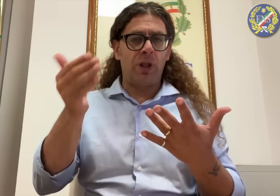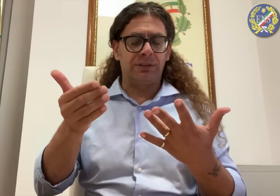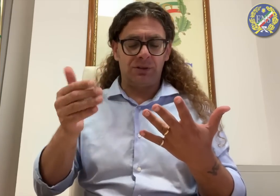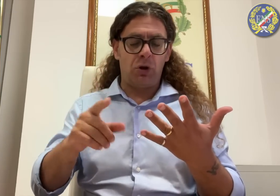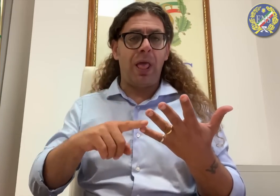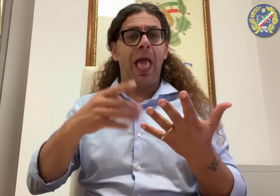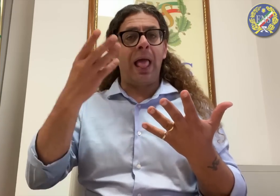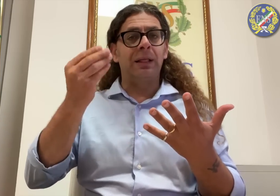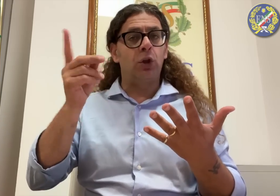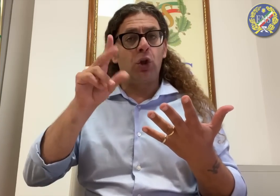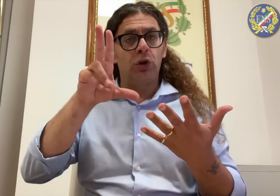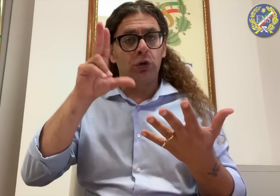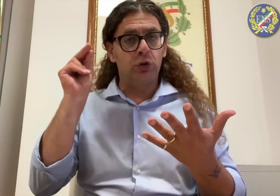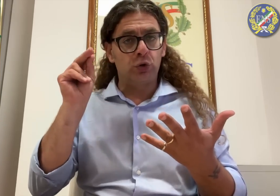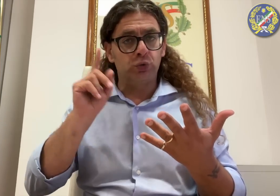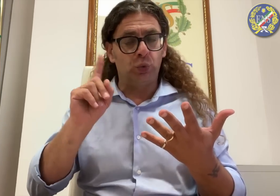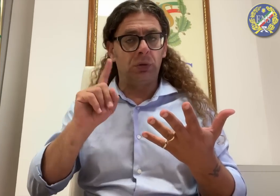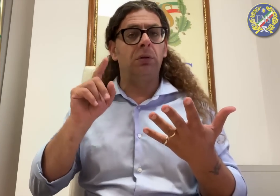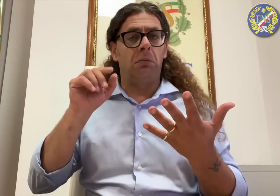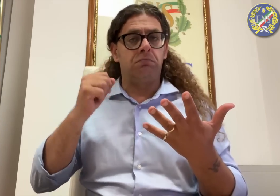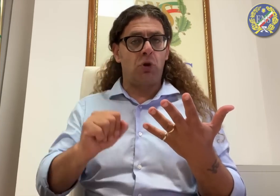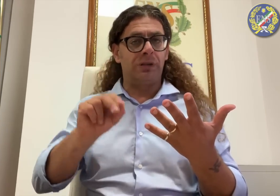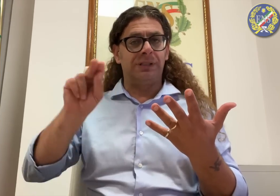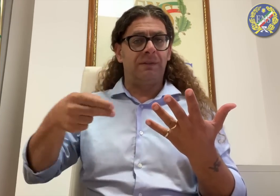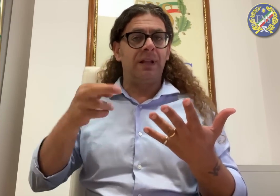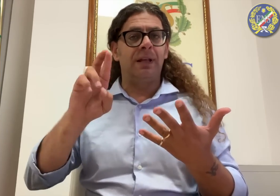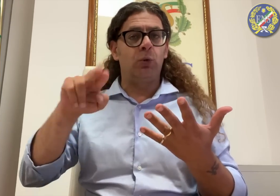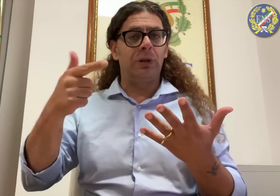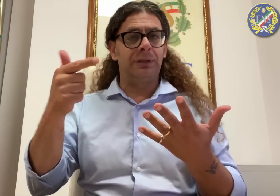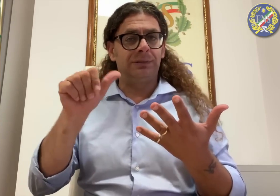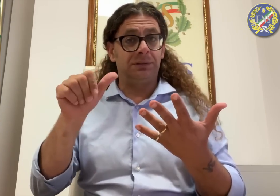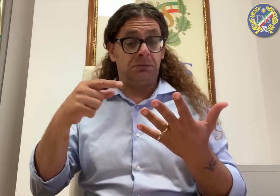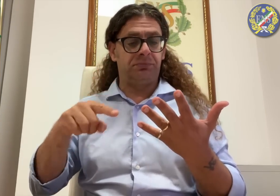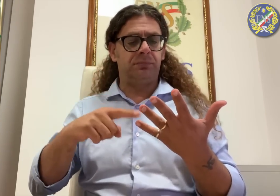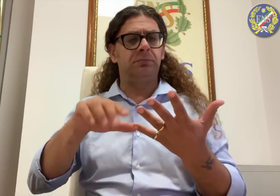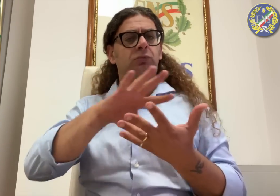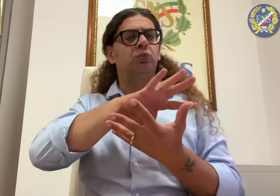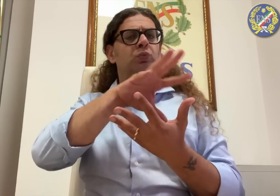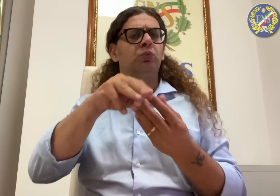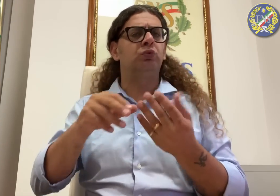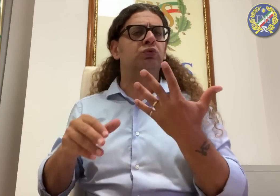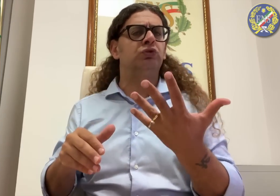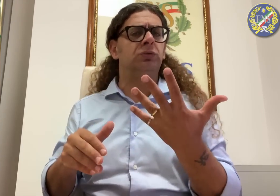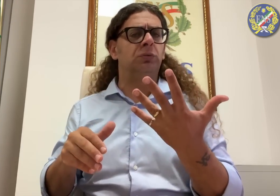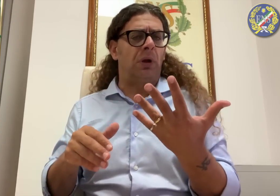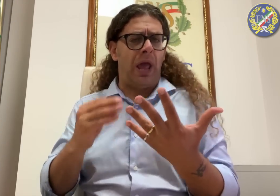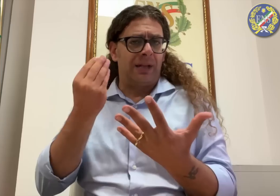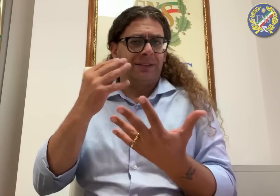esempio le Fondazioni, le Associazioni non riconosciute che possono iscriversi nel RUNTS (Registro Unico Nazionale del Terzo Settore), queste cinque.